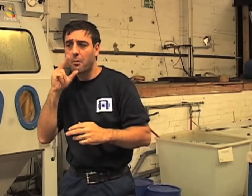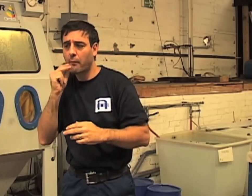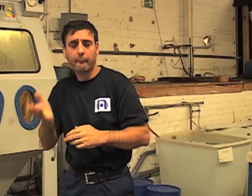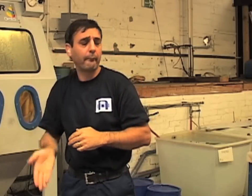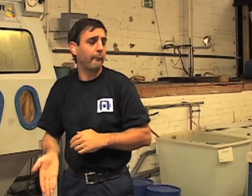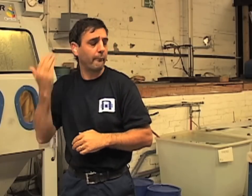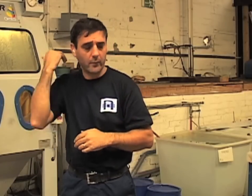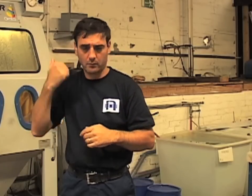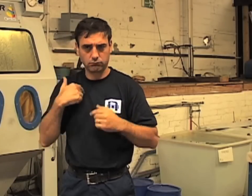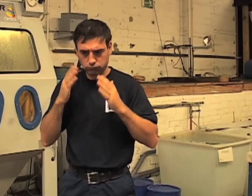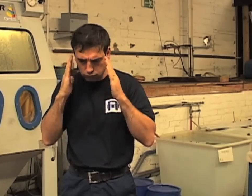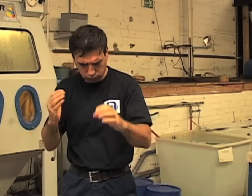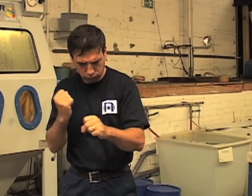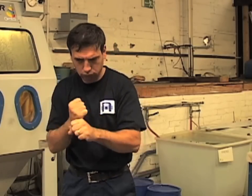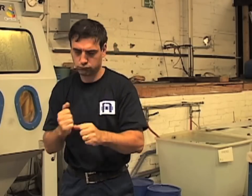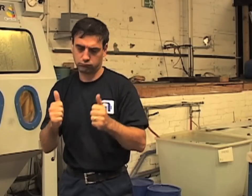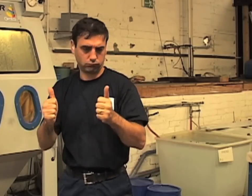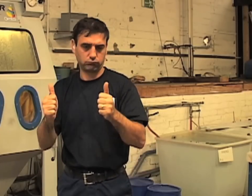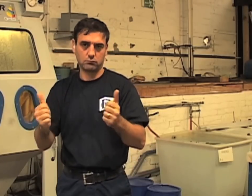sourds et entendants sont sur un pied d'égalité.